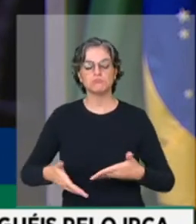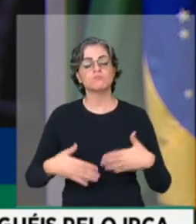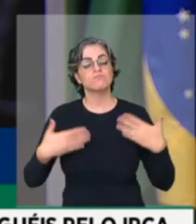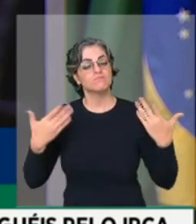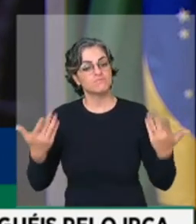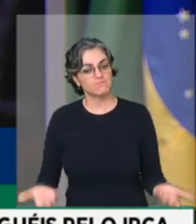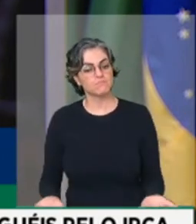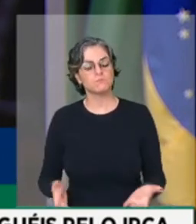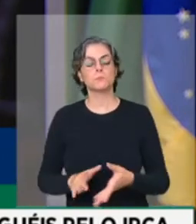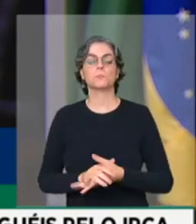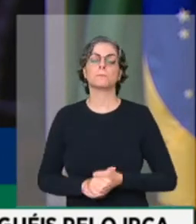ESSE INVESTIMENTO. TODA A INFRAESTRUTURA, ÁGUA, ESGOTO,